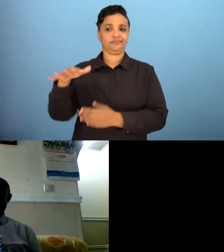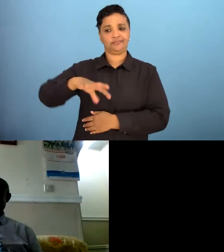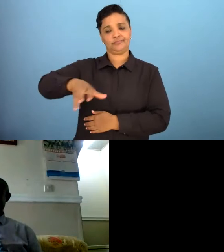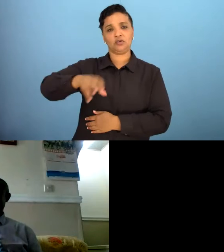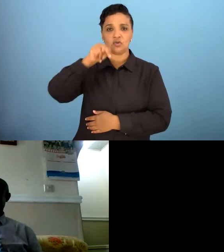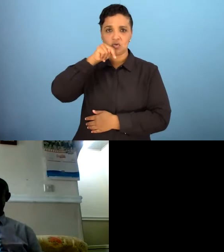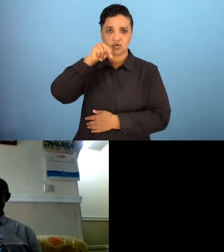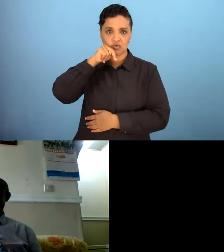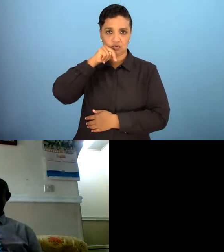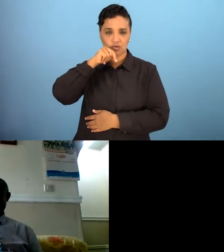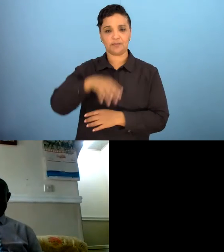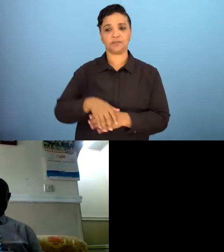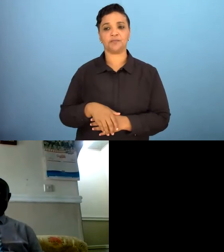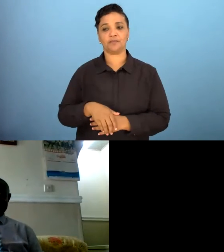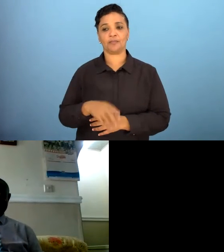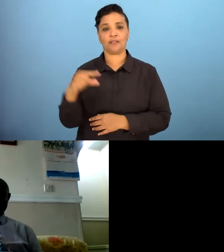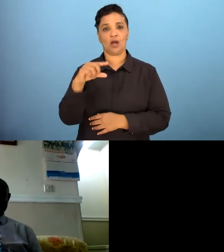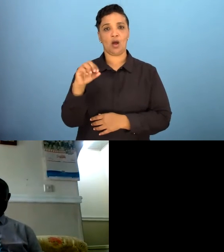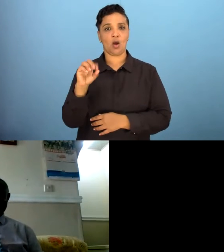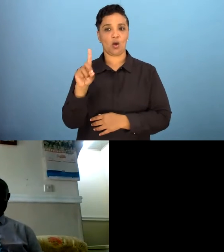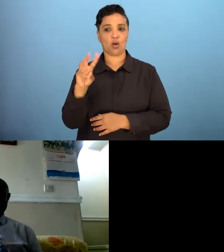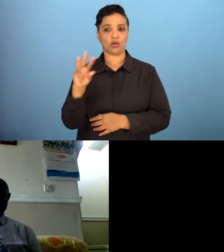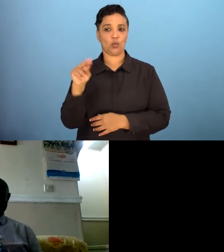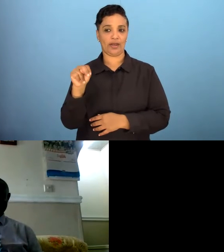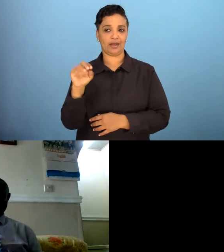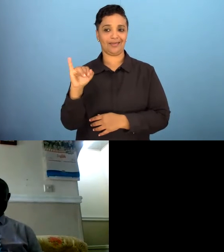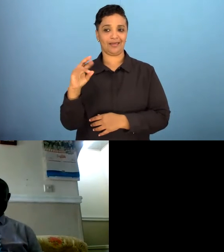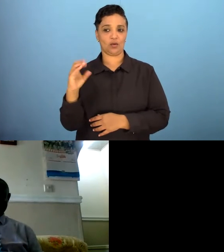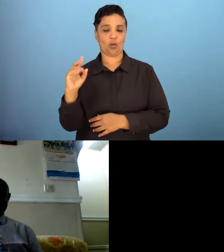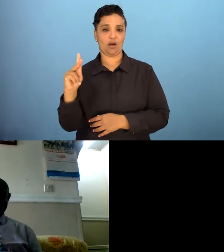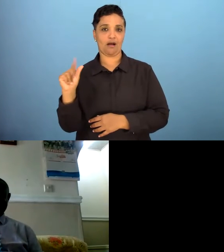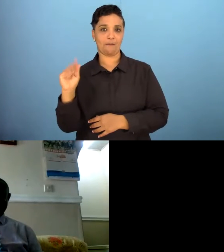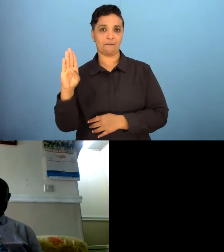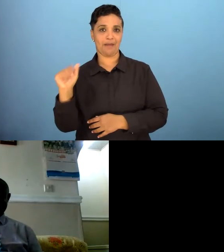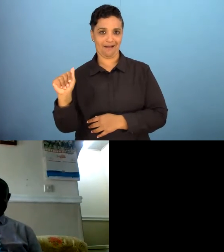hablará sobre los hallazgos de Nigeria.